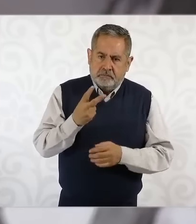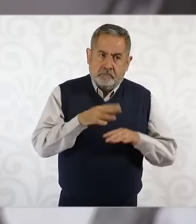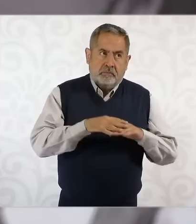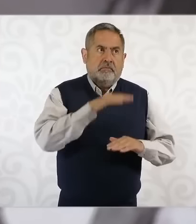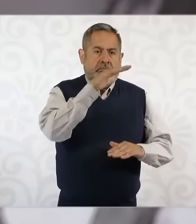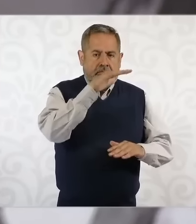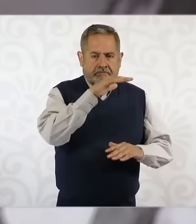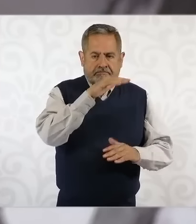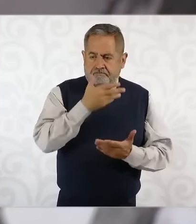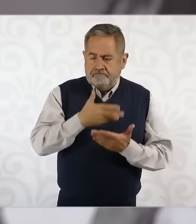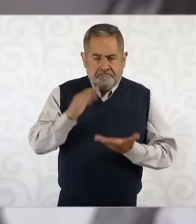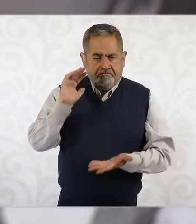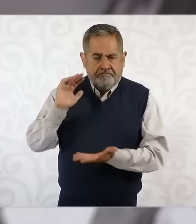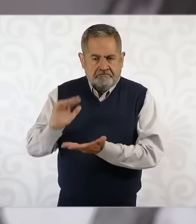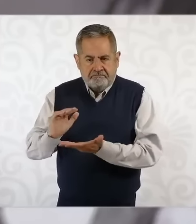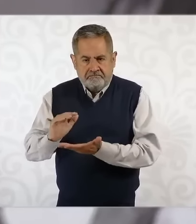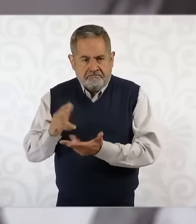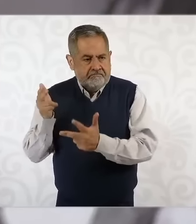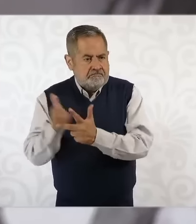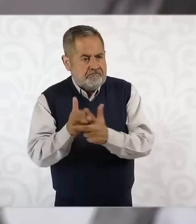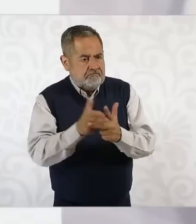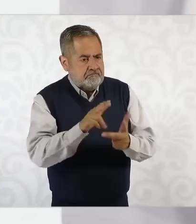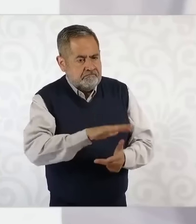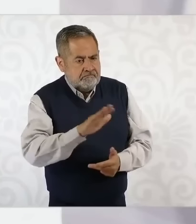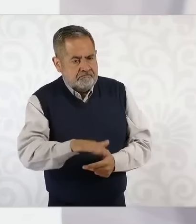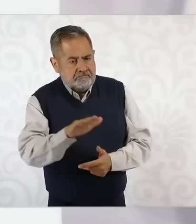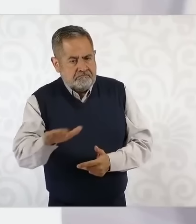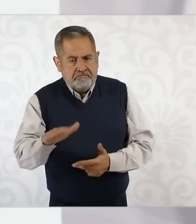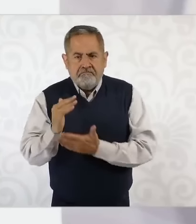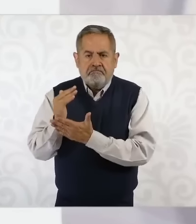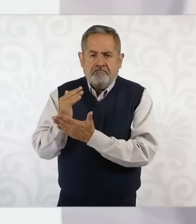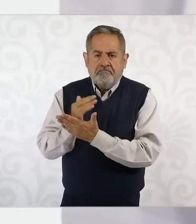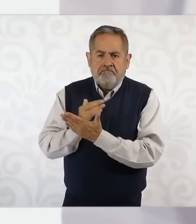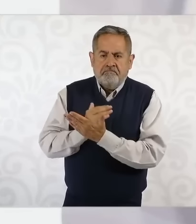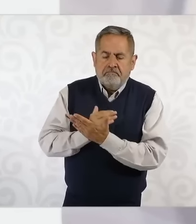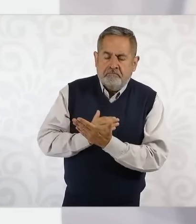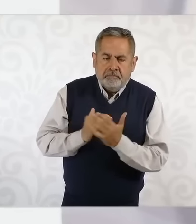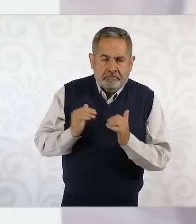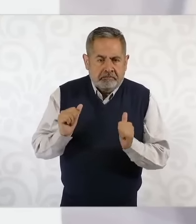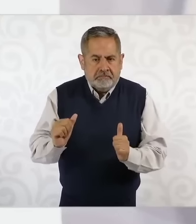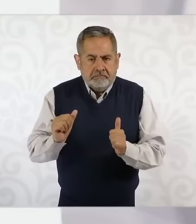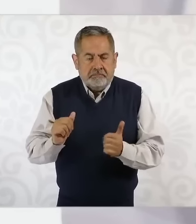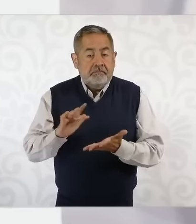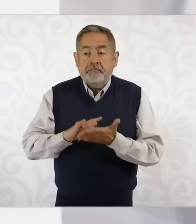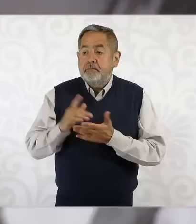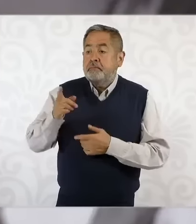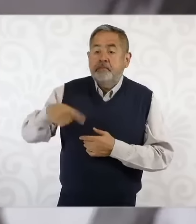Y como lo hemos dicho en otras ocasiones, esto no hubiera sido posible sin estrategia